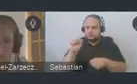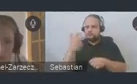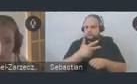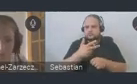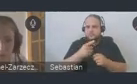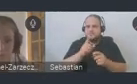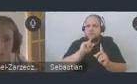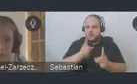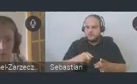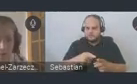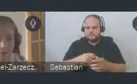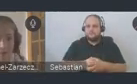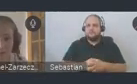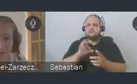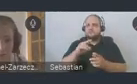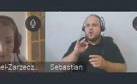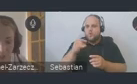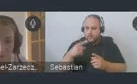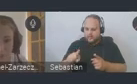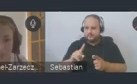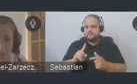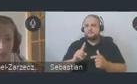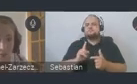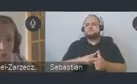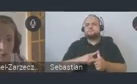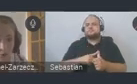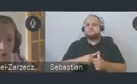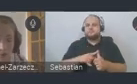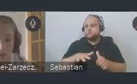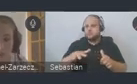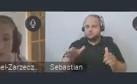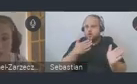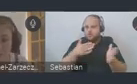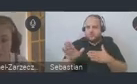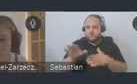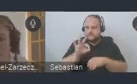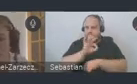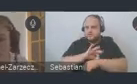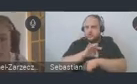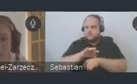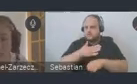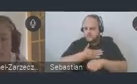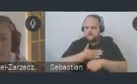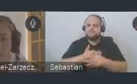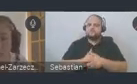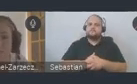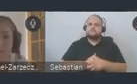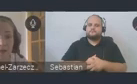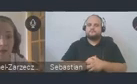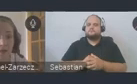Ale trzy, które mocno polecam: SpołEdowe - nasze miejsce, gdzie jest dużo gotowych scenariuszy i fajna metoda uczenia się.